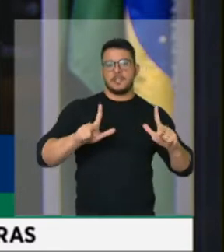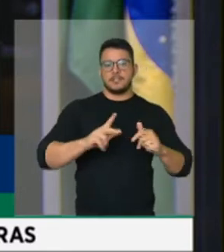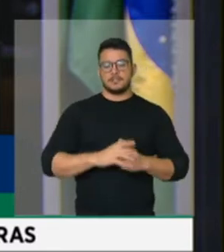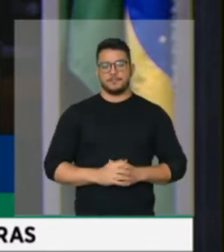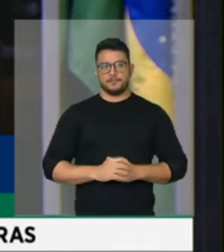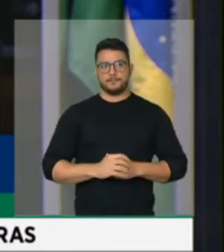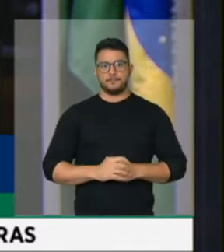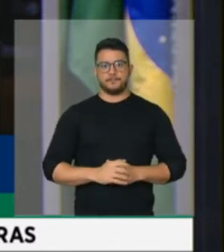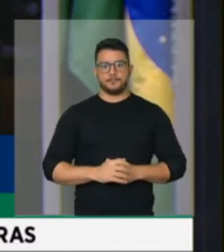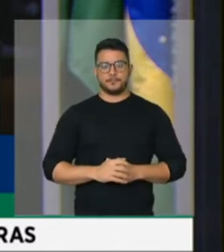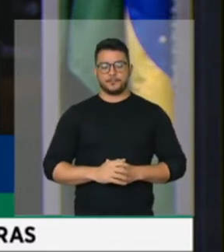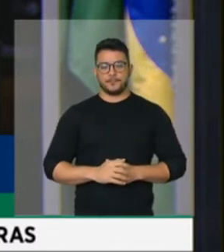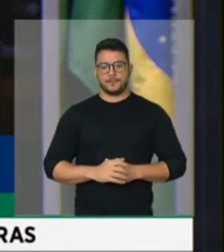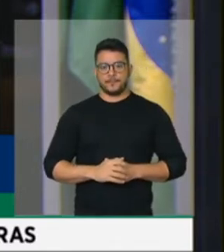QUALQUER AVANÇO DEPENDERÁDE UM PROCESSO EXITOSO